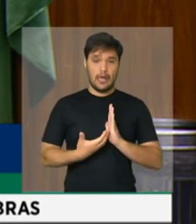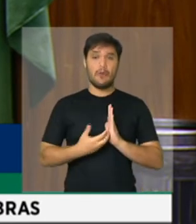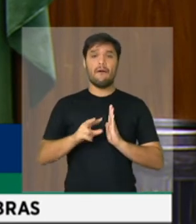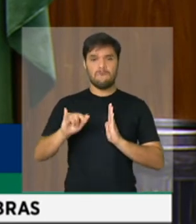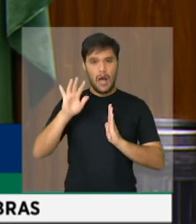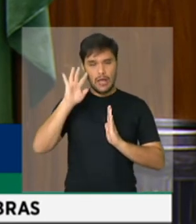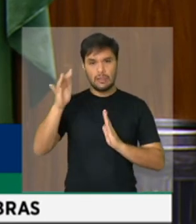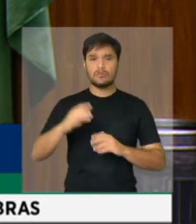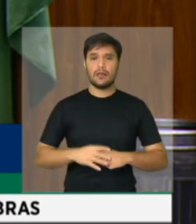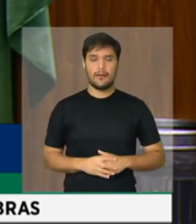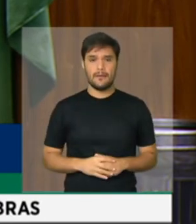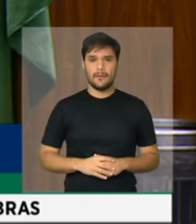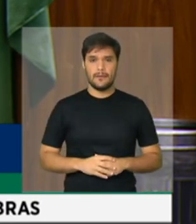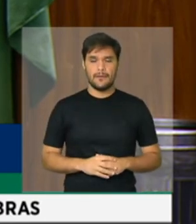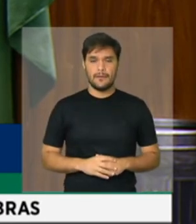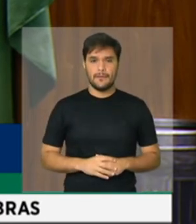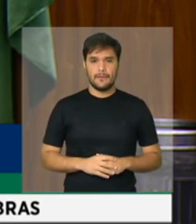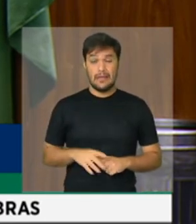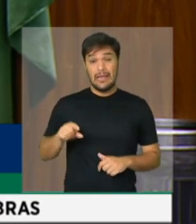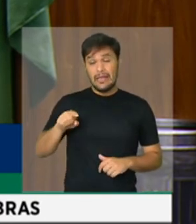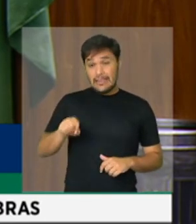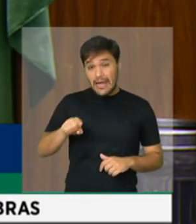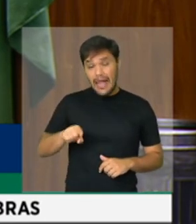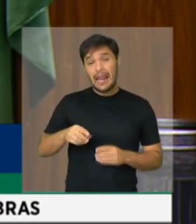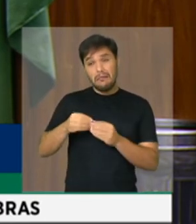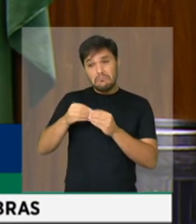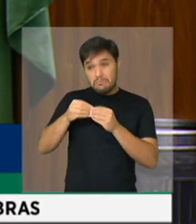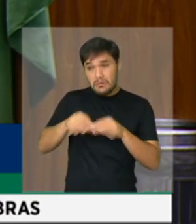IMPORTANTES QUE ESTA CASA IRÁ TOMAR, E QUE TEM CONSEQUÊNCIAS DIRETA NA VIDA